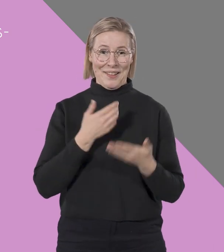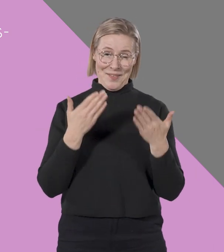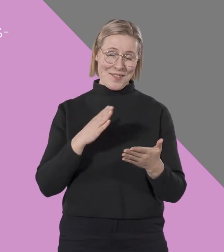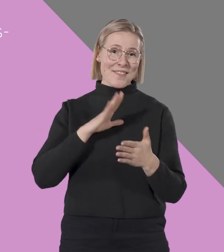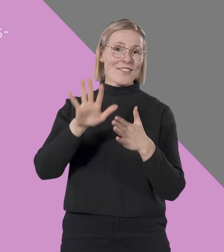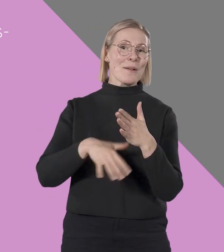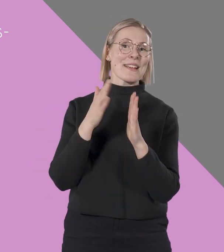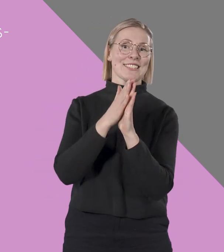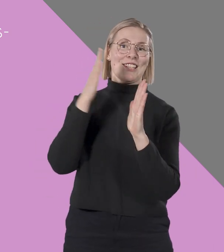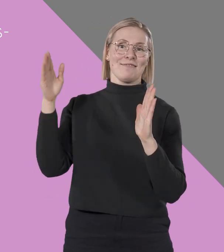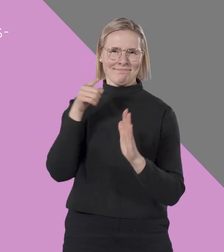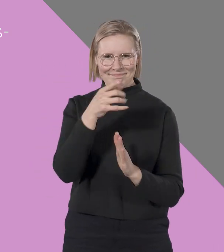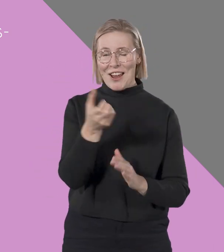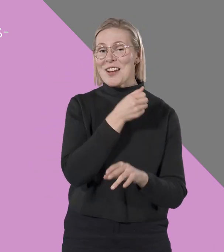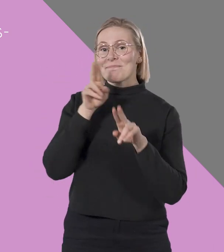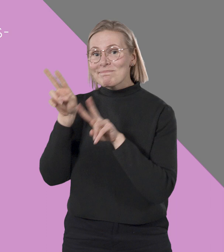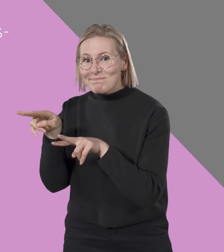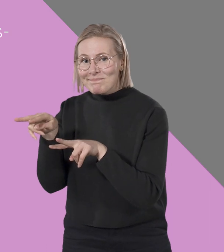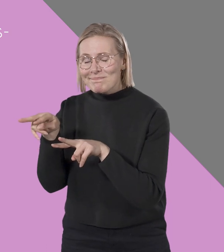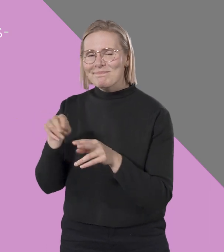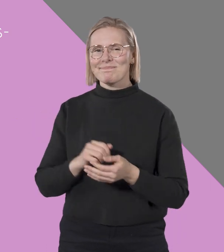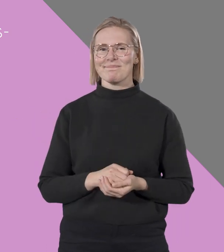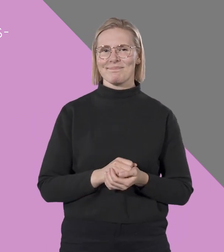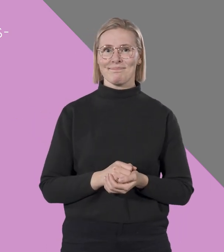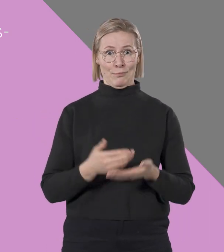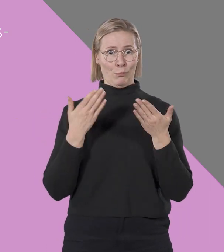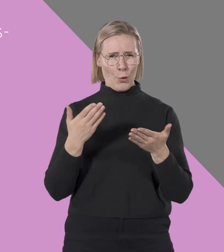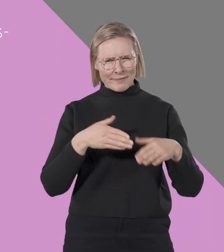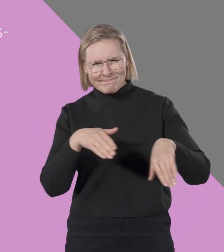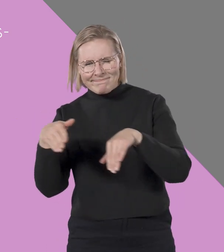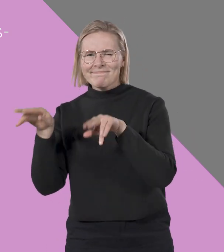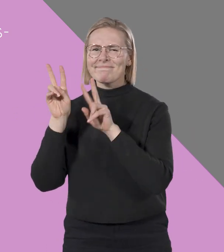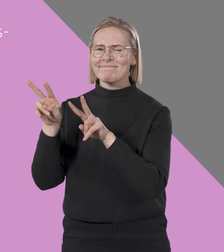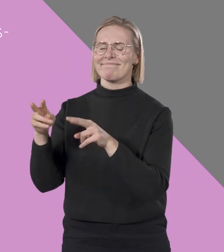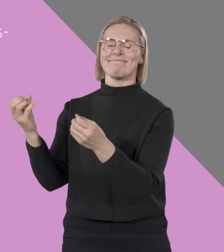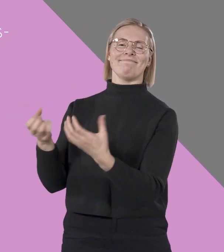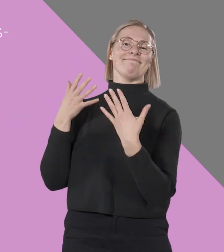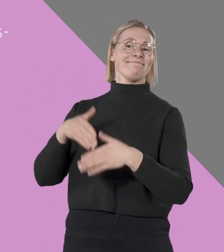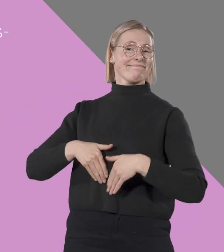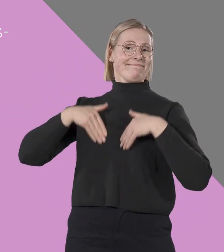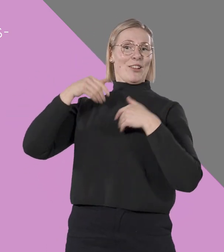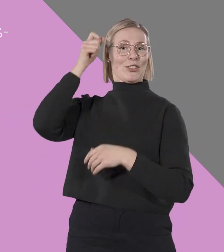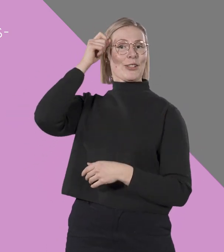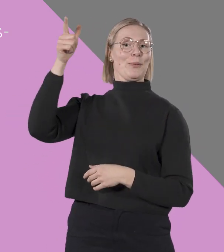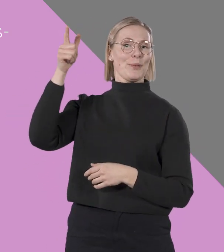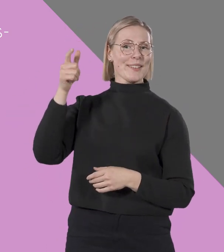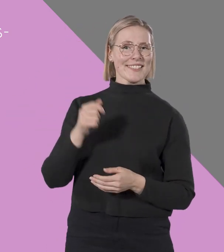sillä nyt esitys on katsottavissa myös Viittomakielisessä kirjastossa. Kipin kapin korkeakulttuuria nauttimaan siitä!